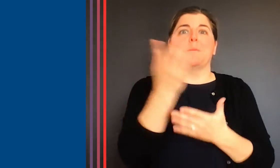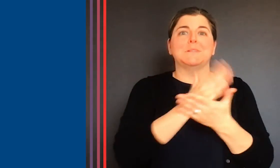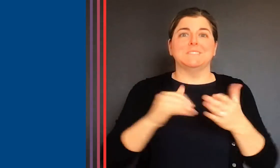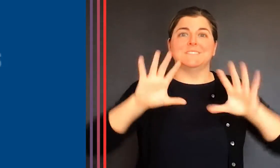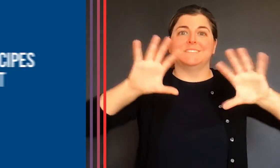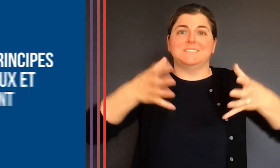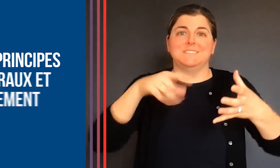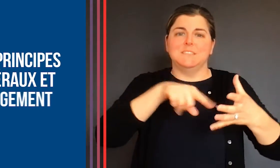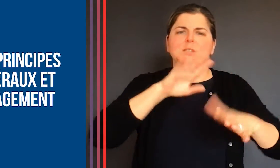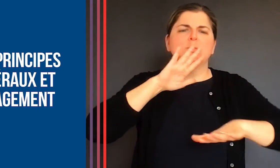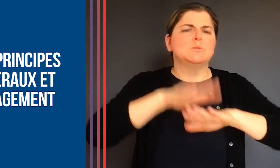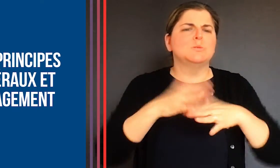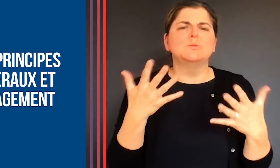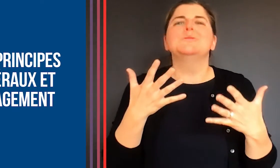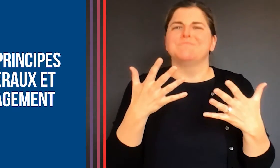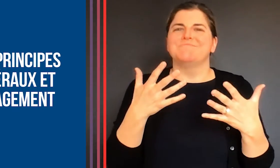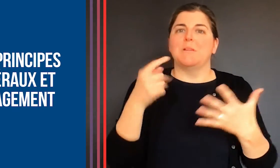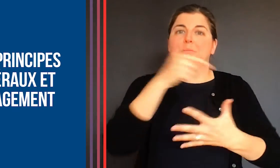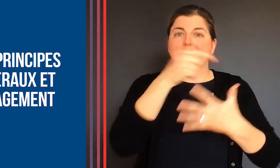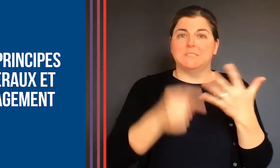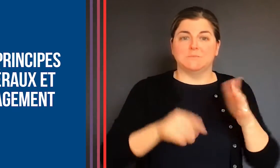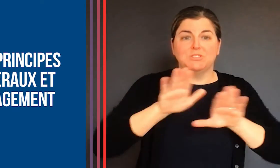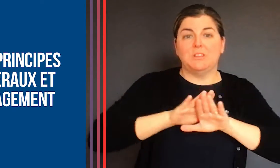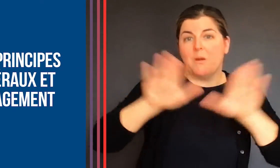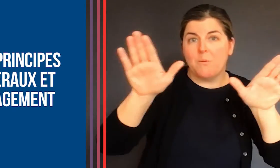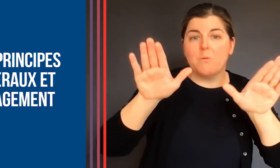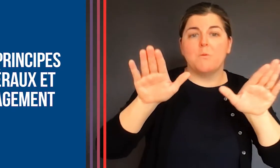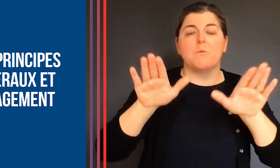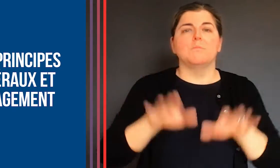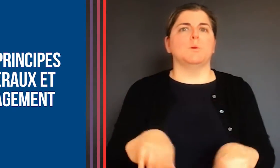La première section, soit celle des principes